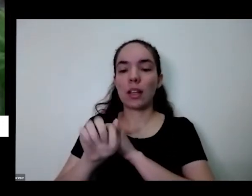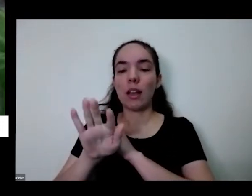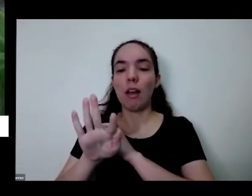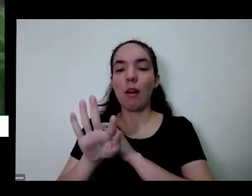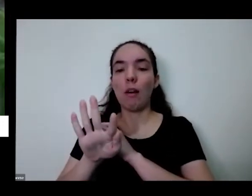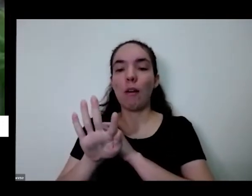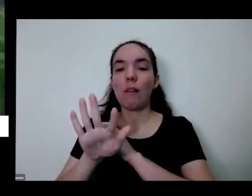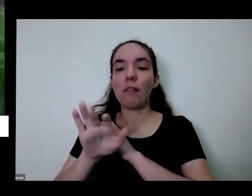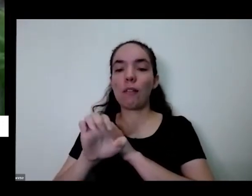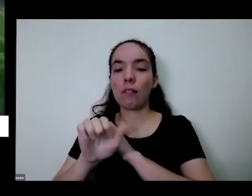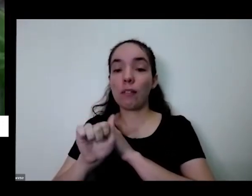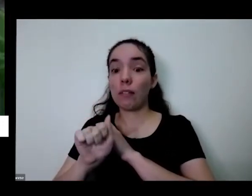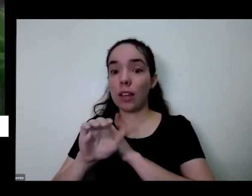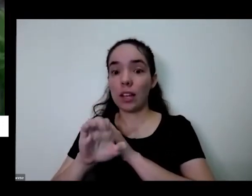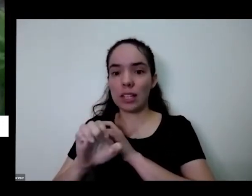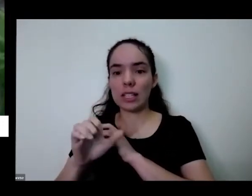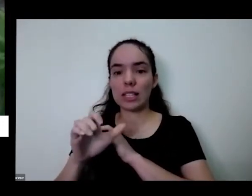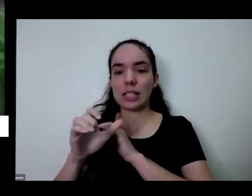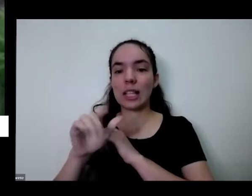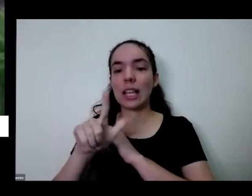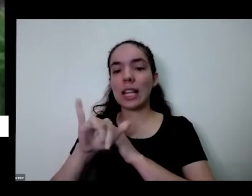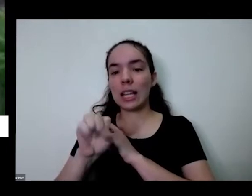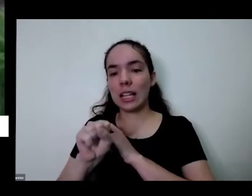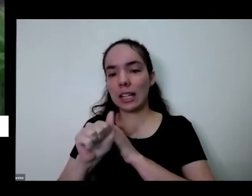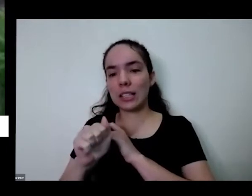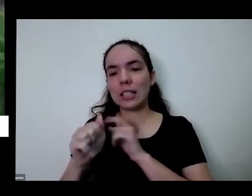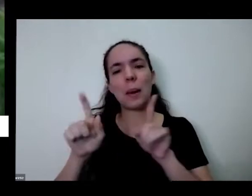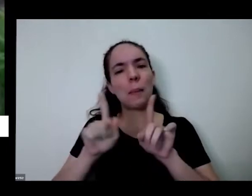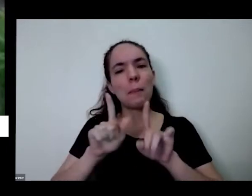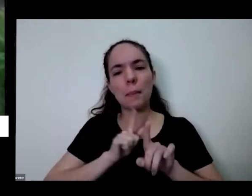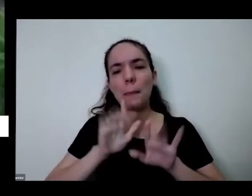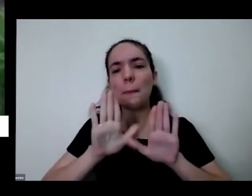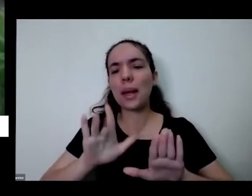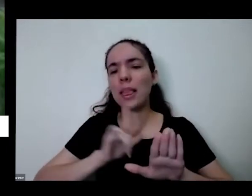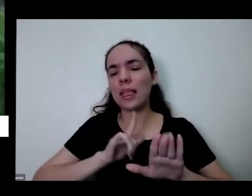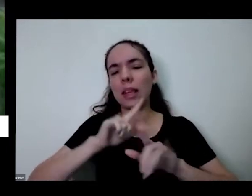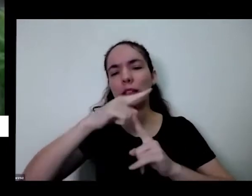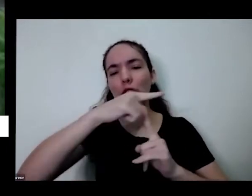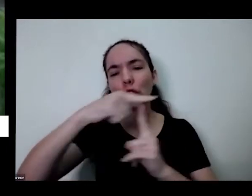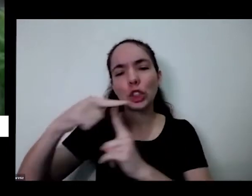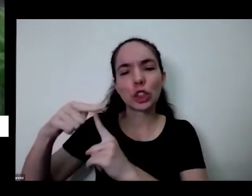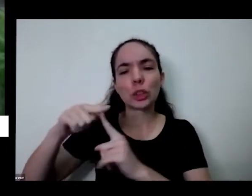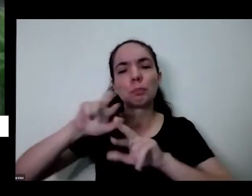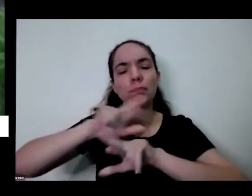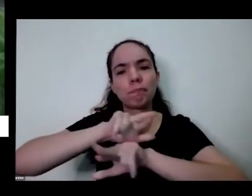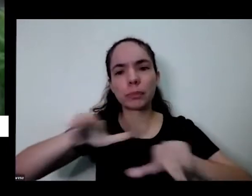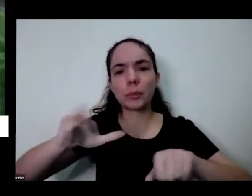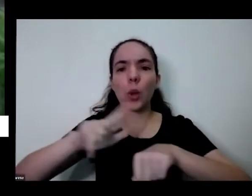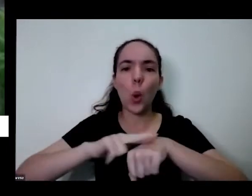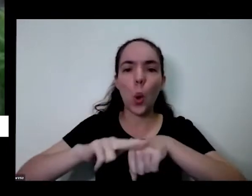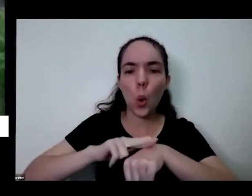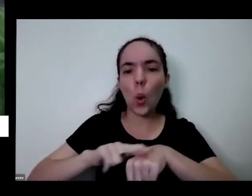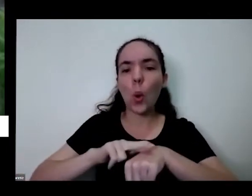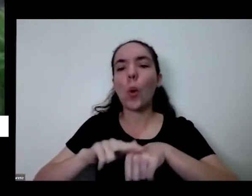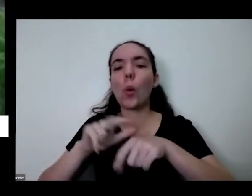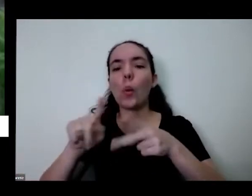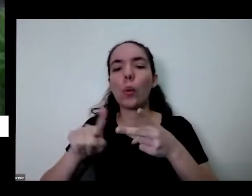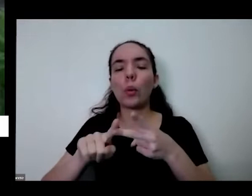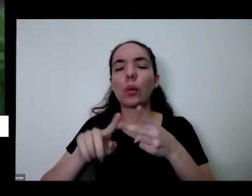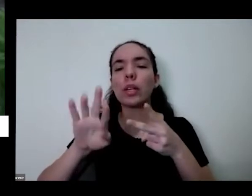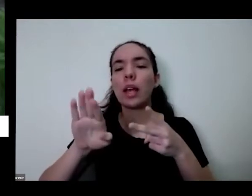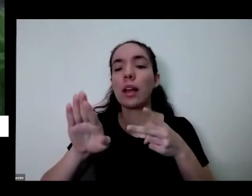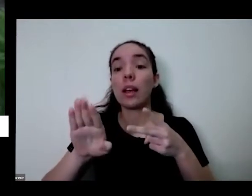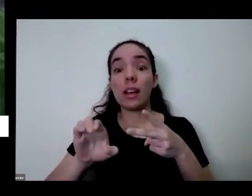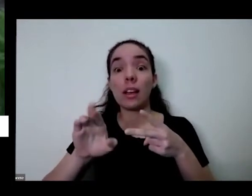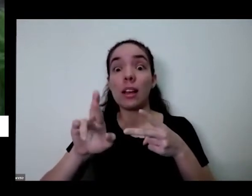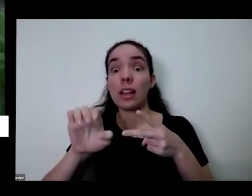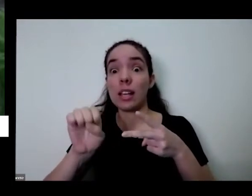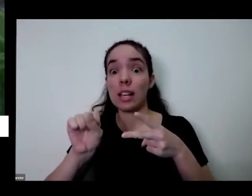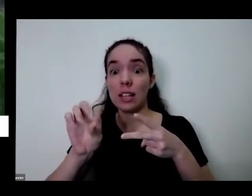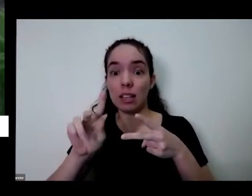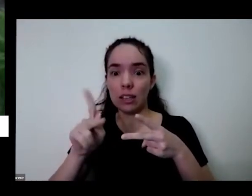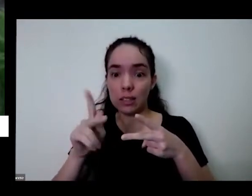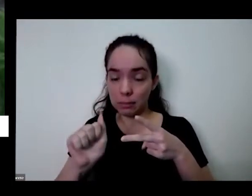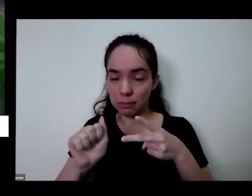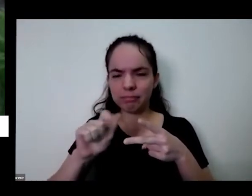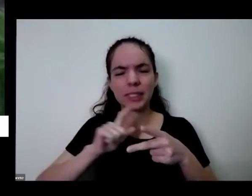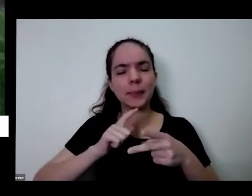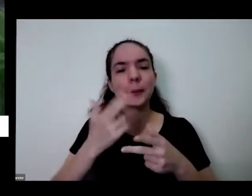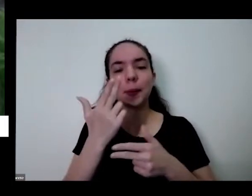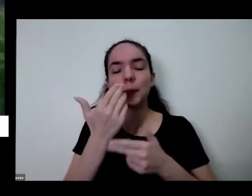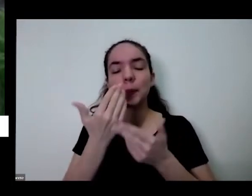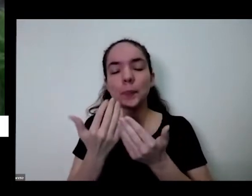é mas tem aqui uma crespa tem aqui uma roxa crespa todas maravilhosas todas muito nutritivas e isso é